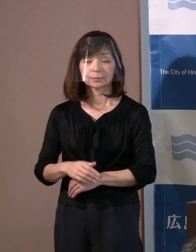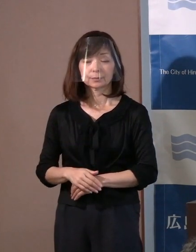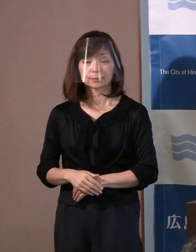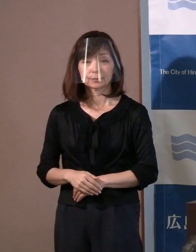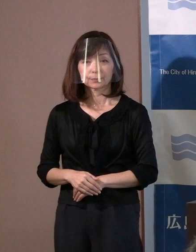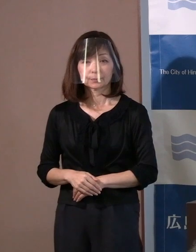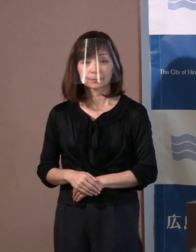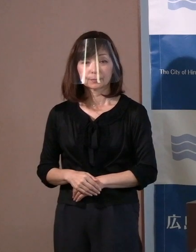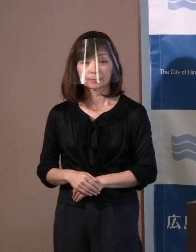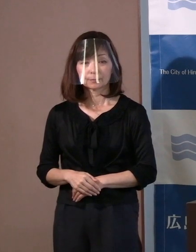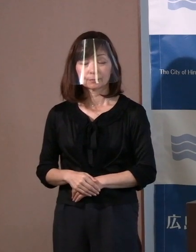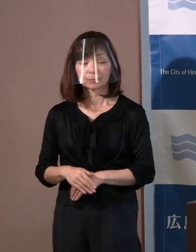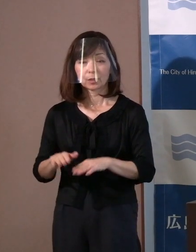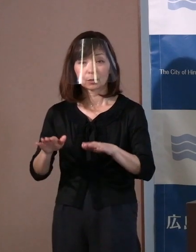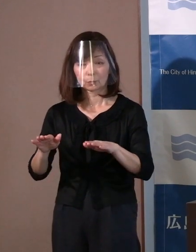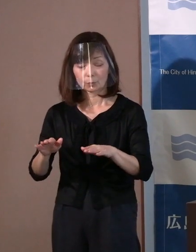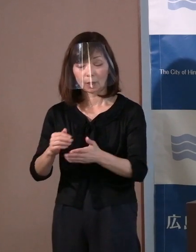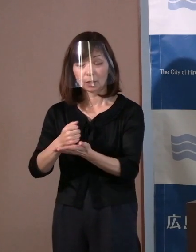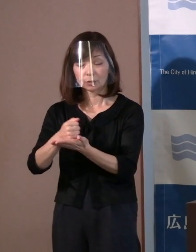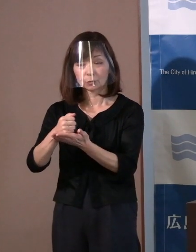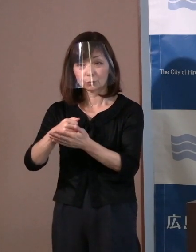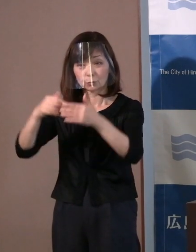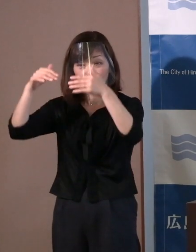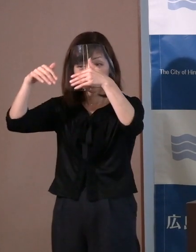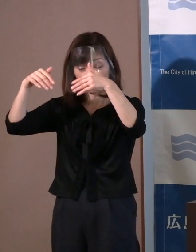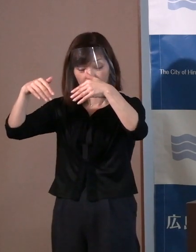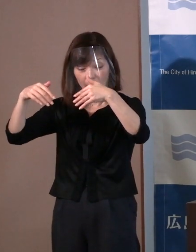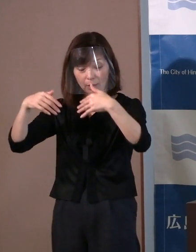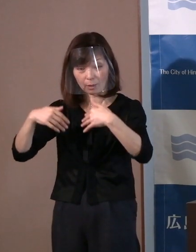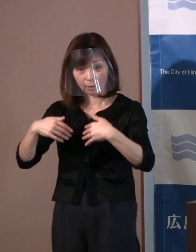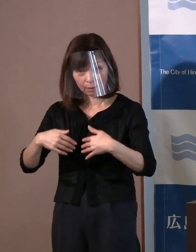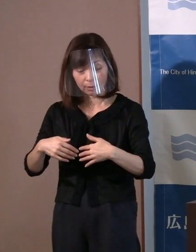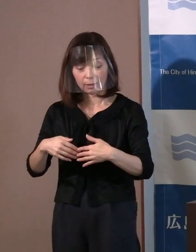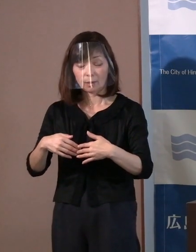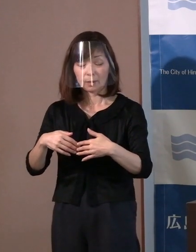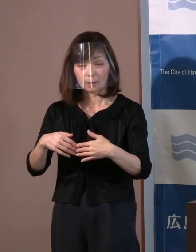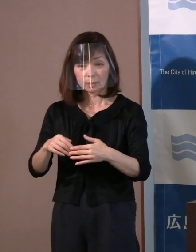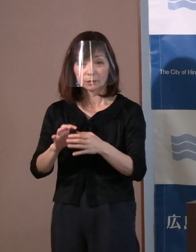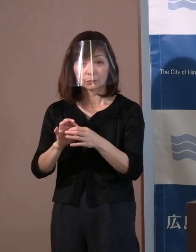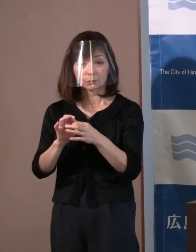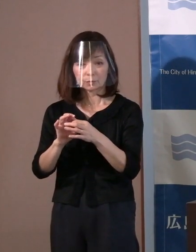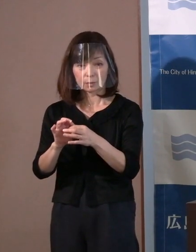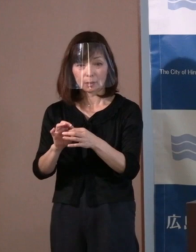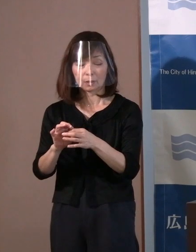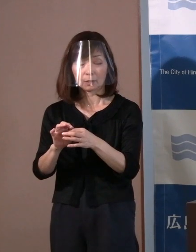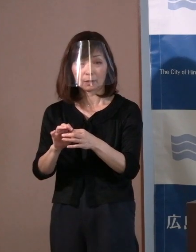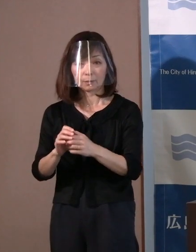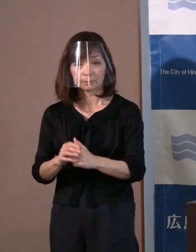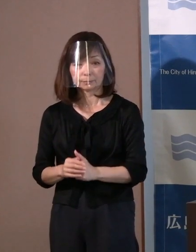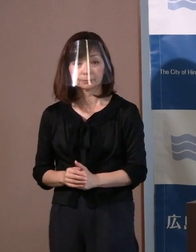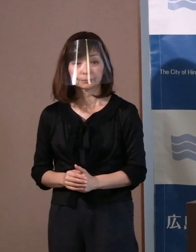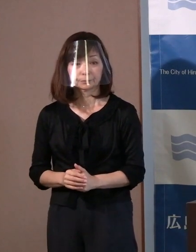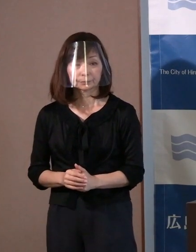(記者)今回､ 黒い雨のことも盛り込んでいますけれども､ 黒い雨で上告断念という動きが 最近ありましたけれども､